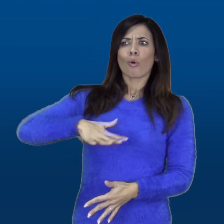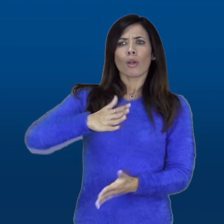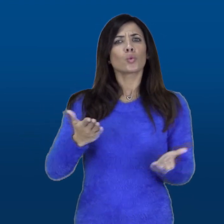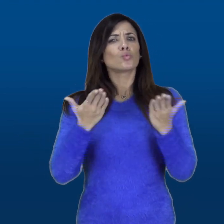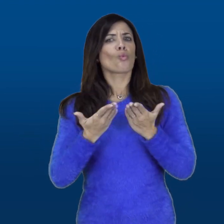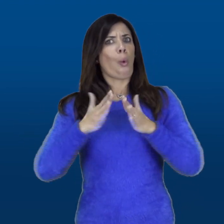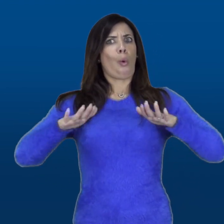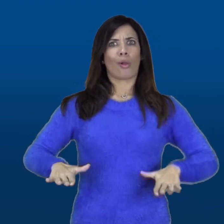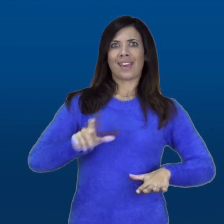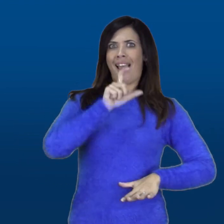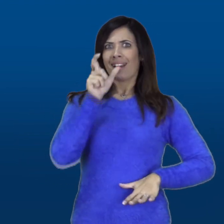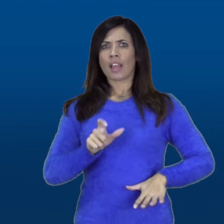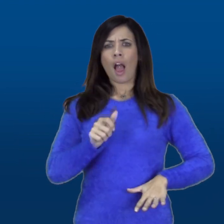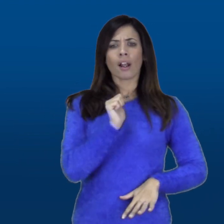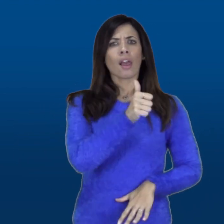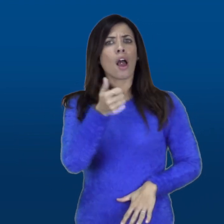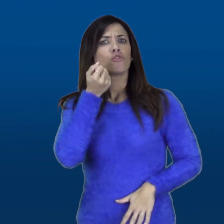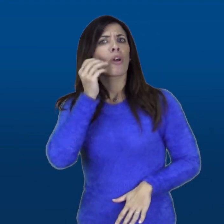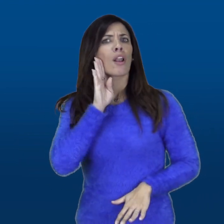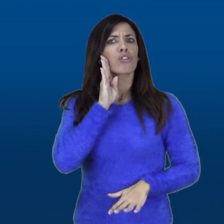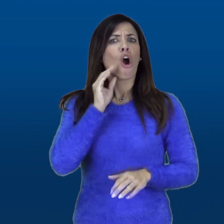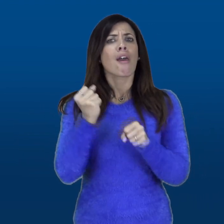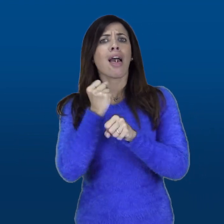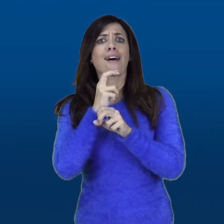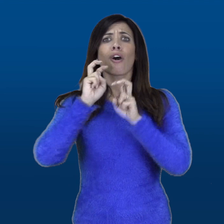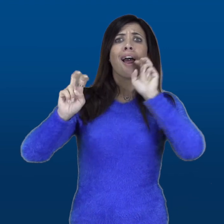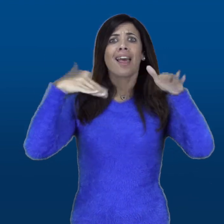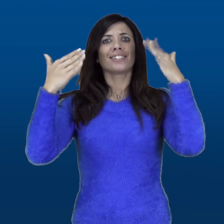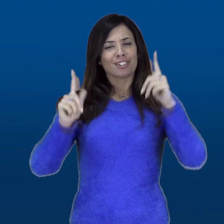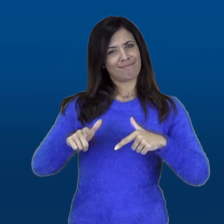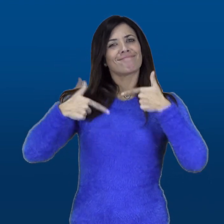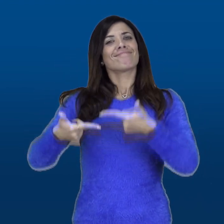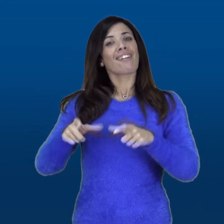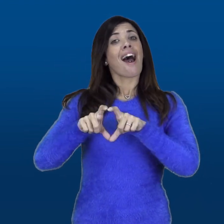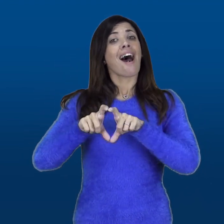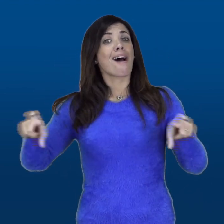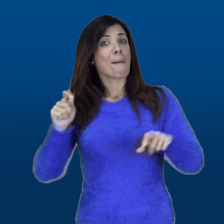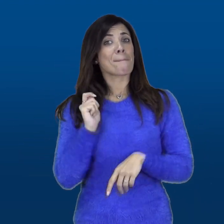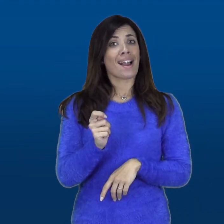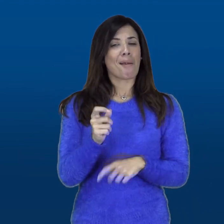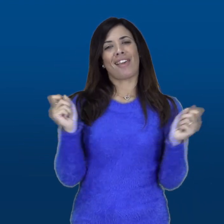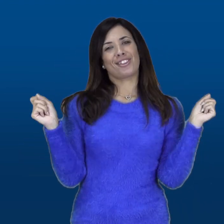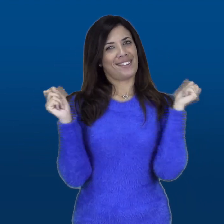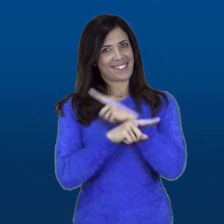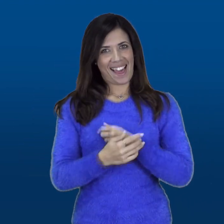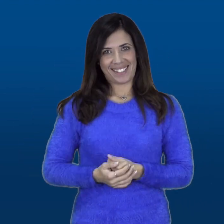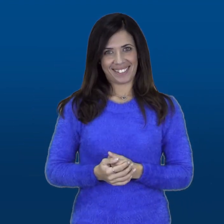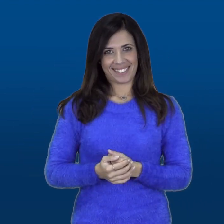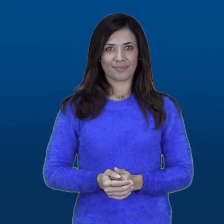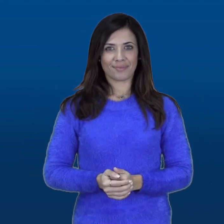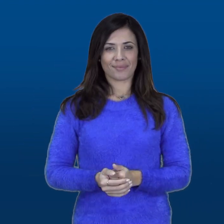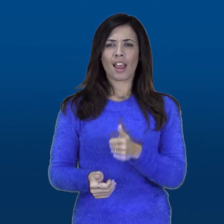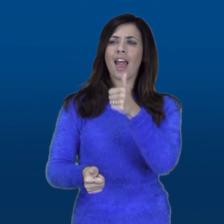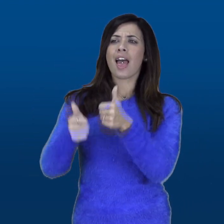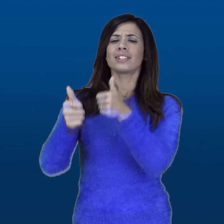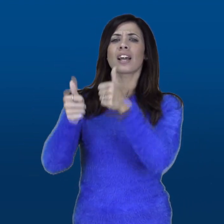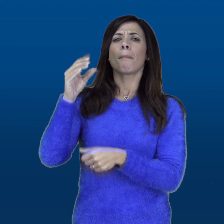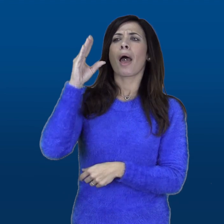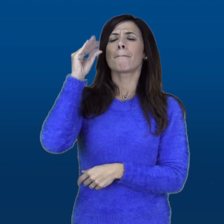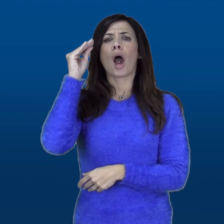oppure ai figli di italiani residenti all'estero che studiano in Italia, queste categorie sono esonerate dal pagamento delle tasse scolastiche